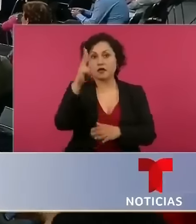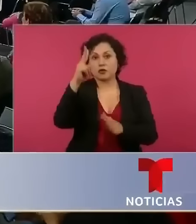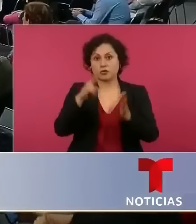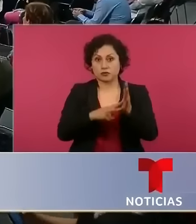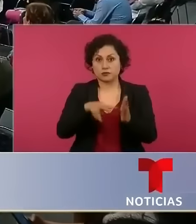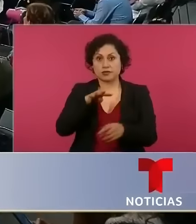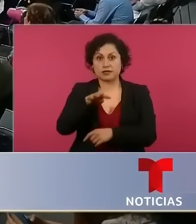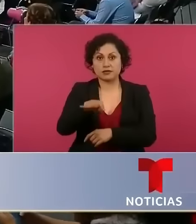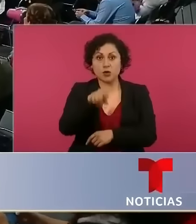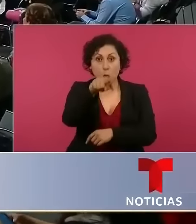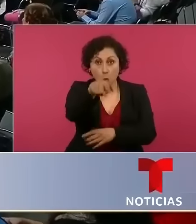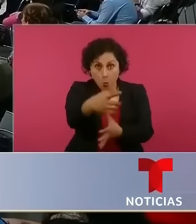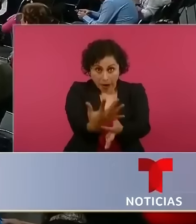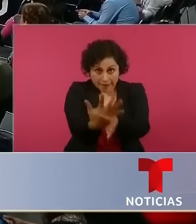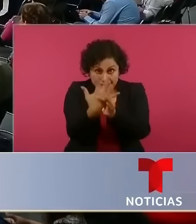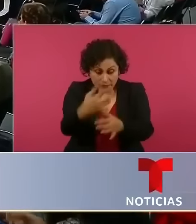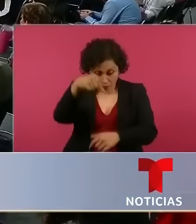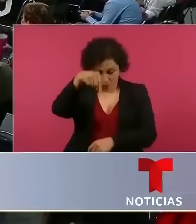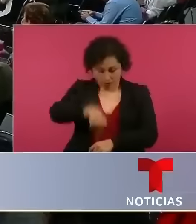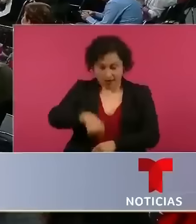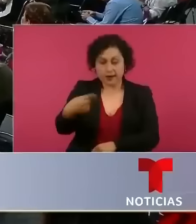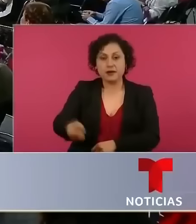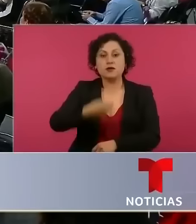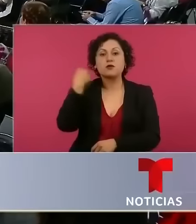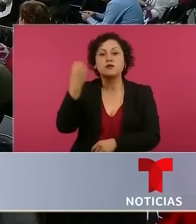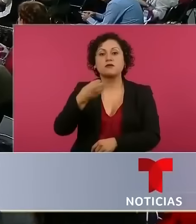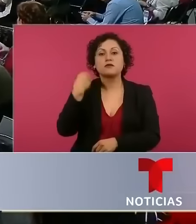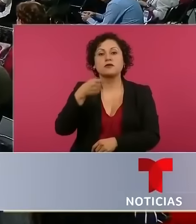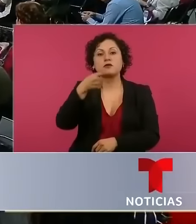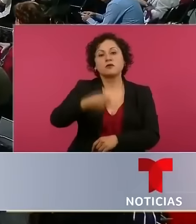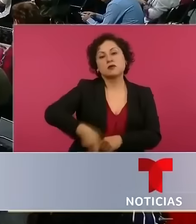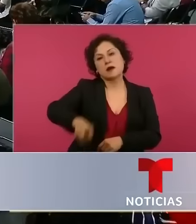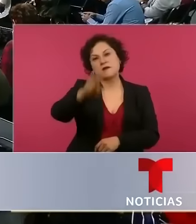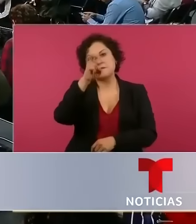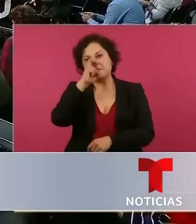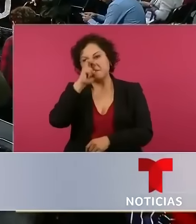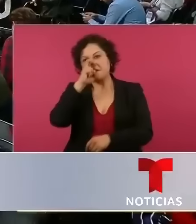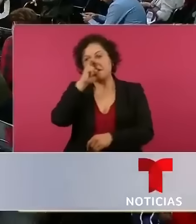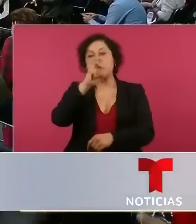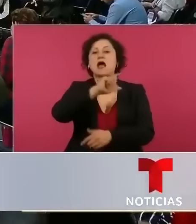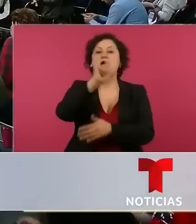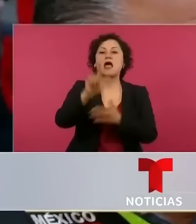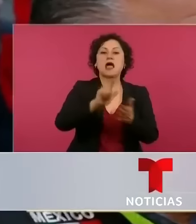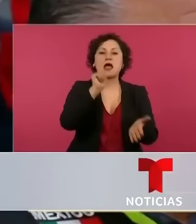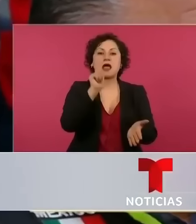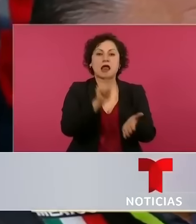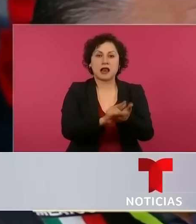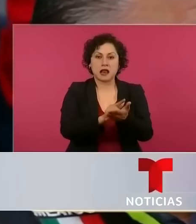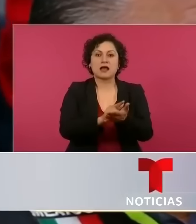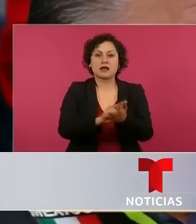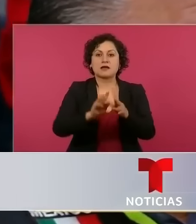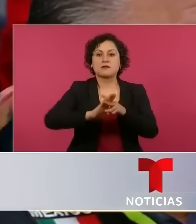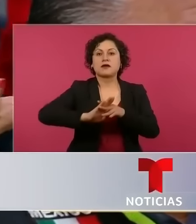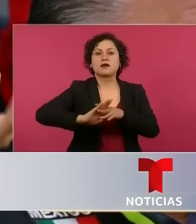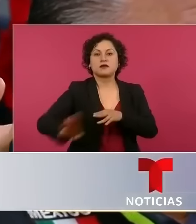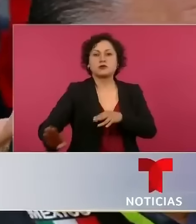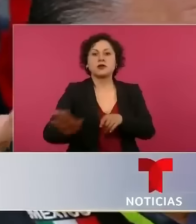CASTIGANDO TRANSPORTISTAS DETENIENDO A DIRIGENTES DE BANDA BANDAS APROVECHANDO HABLAR DE LA RELACIÓN MÉXICO ESTADOS UNIDOS